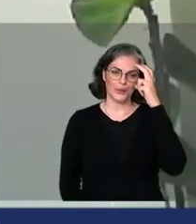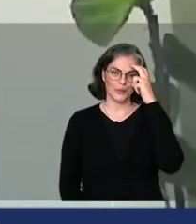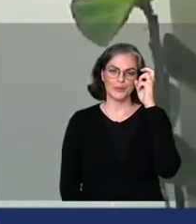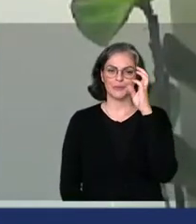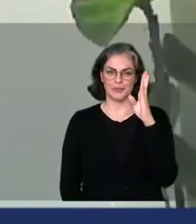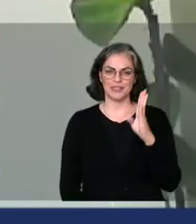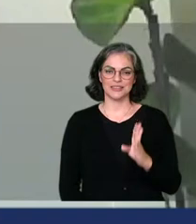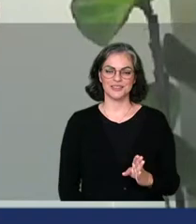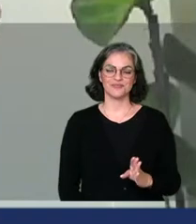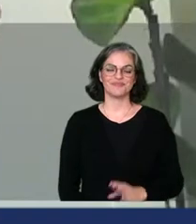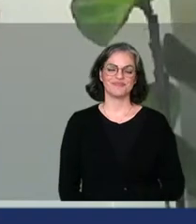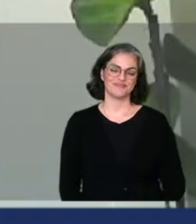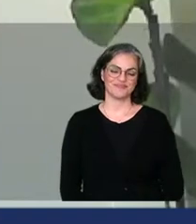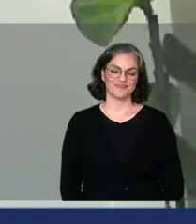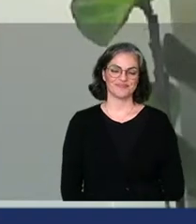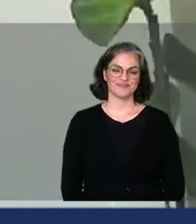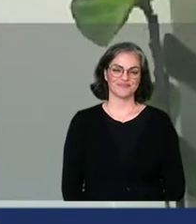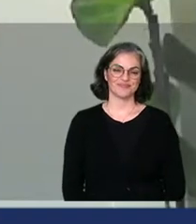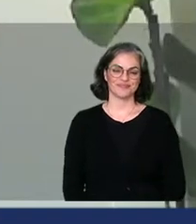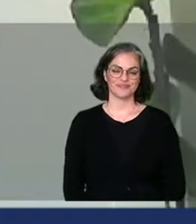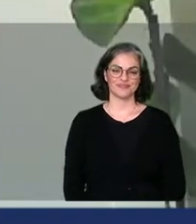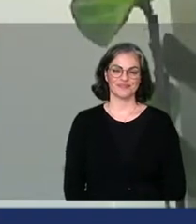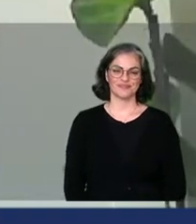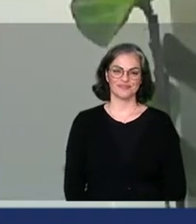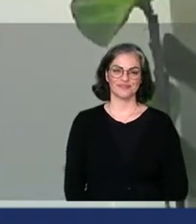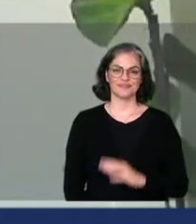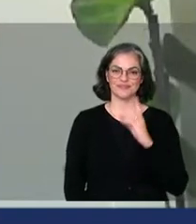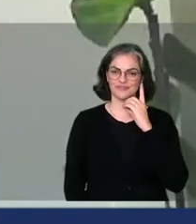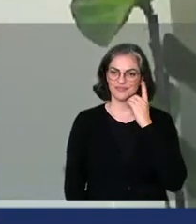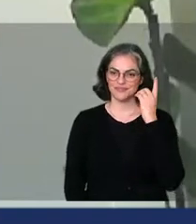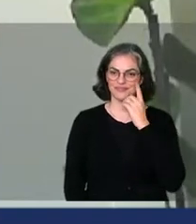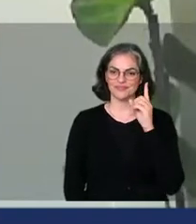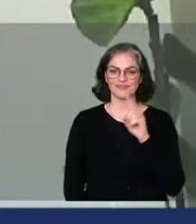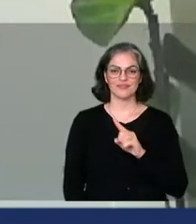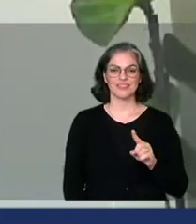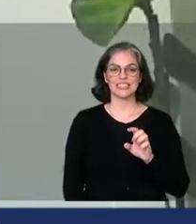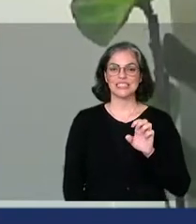BRASILEIRA, A VOTAÇÃO ESTÁ EM CURSO, É FUNDAMENTAL PARA DESENVOLVIMENTO DAS ATIVIDADES CULTURAIS NO NOSSO PAÍS, EU